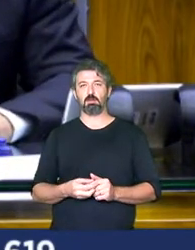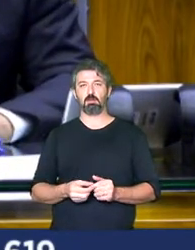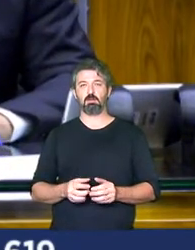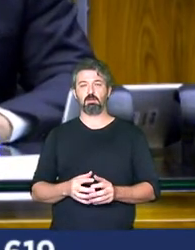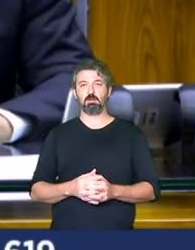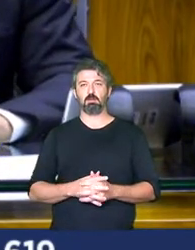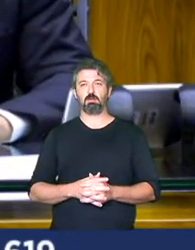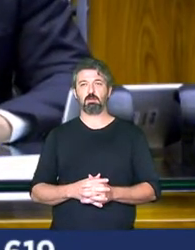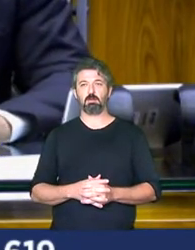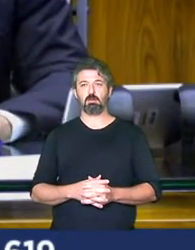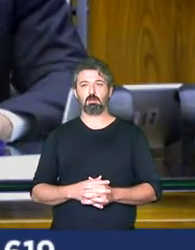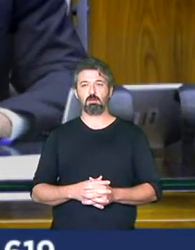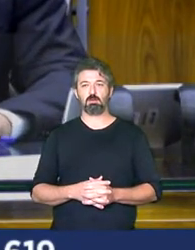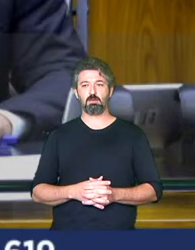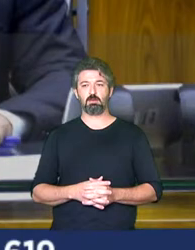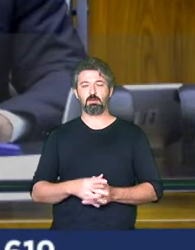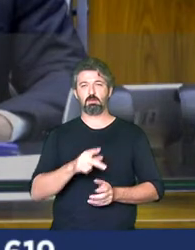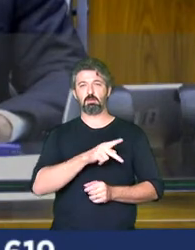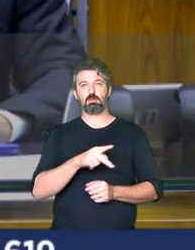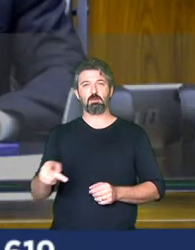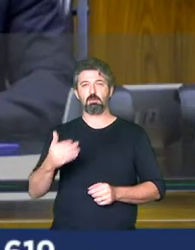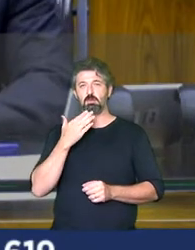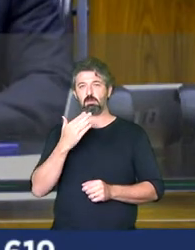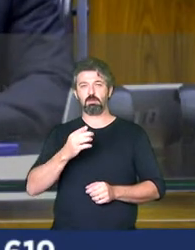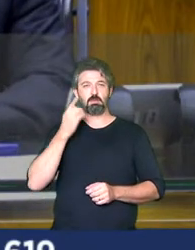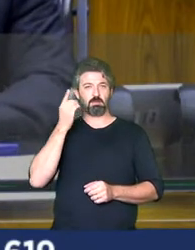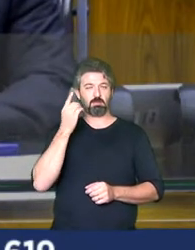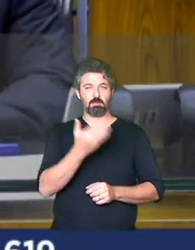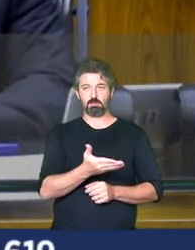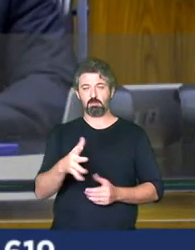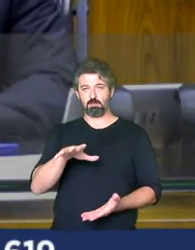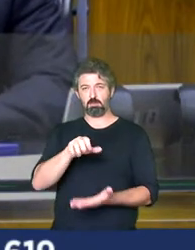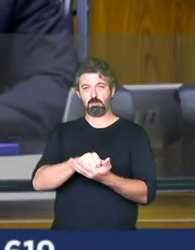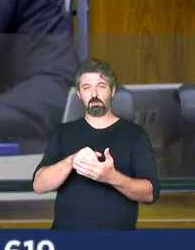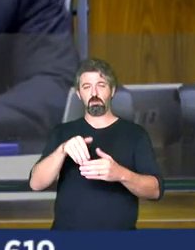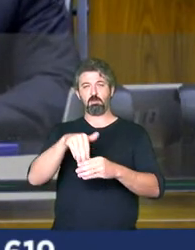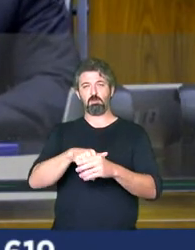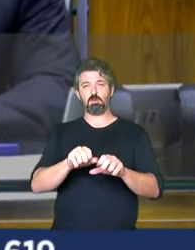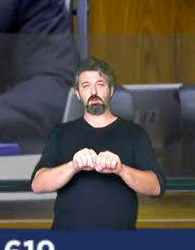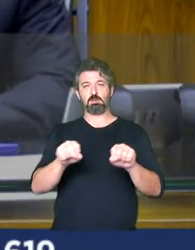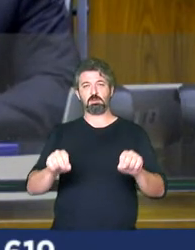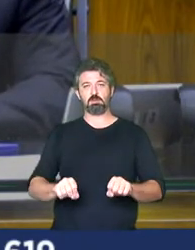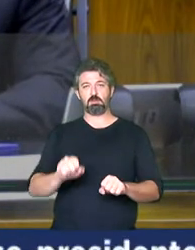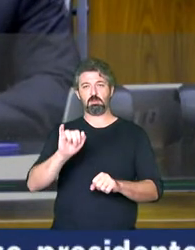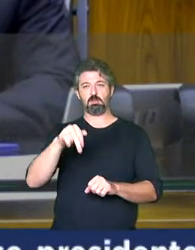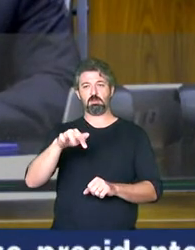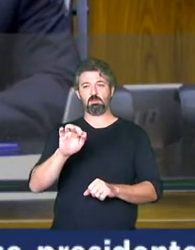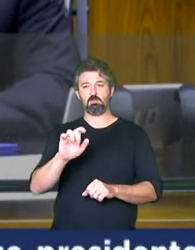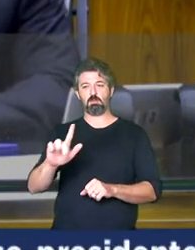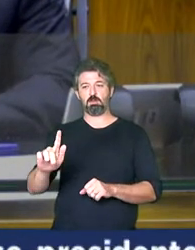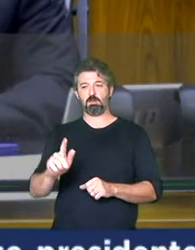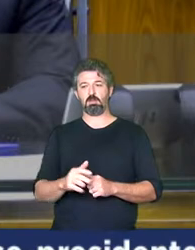OBRIGADO, DEPUTADA. PSB SIM, PDT? A PRESIDÊNCIA SOLICITA AS SENHORAS DEPUTADAS E AOS SENHORES DEPUTADOS QUE REGISTREM OS SEUS VOTOS NO INFOLEG PARLAMENTAR ESTÁ